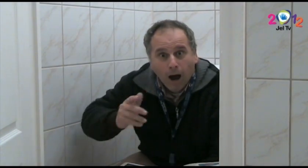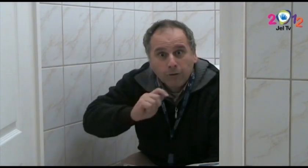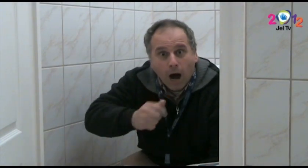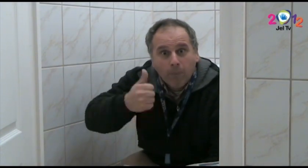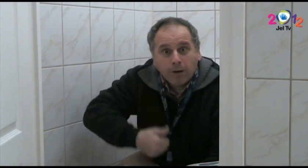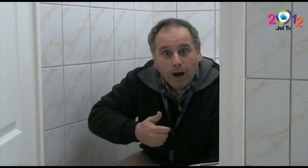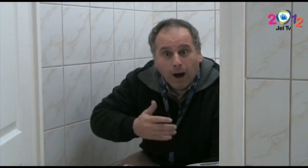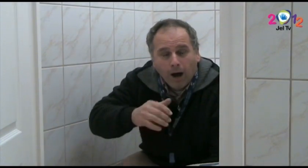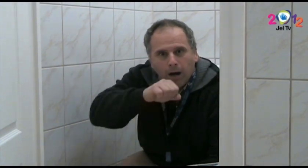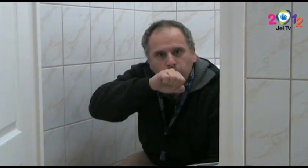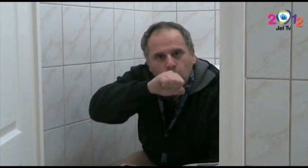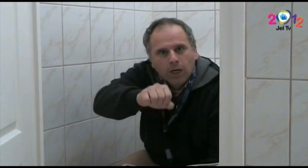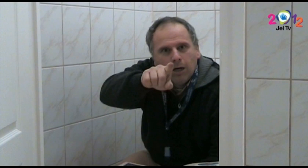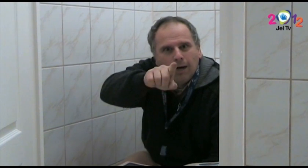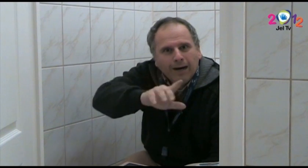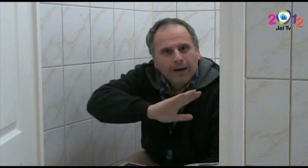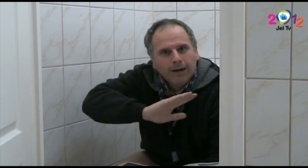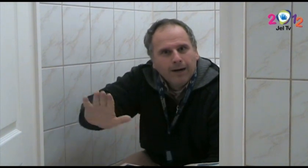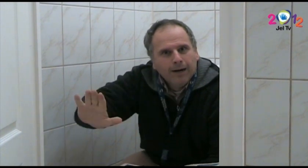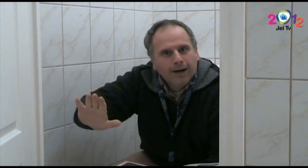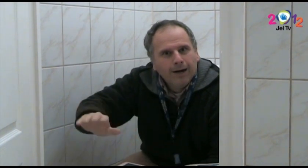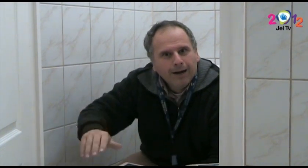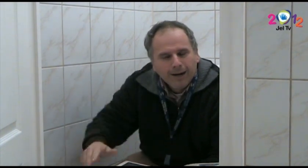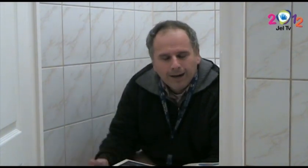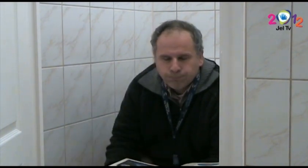Sikerült kakilnom! Köszönöm neked!